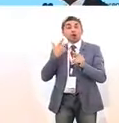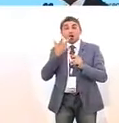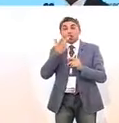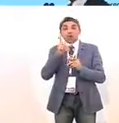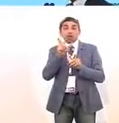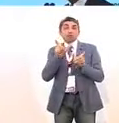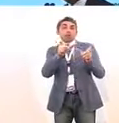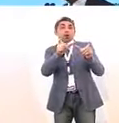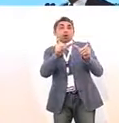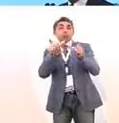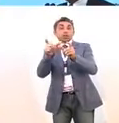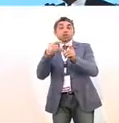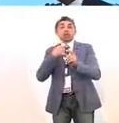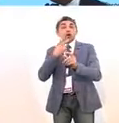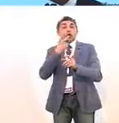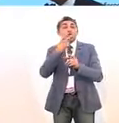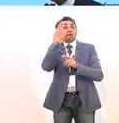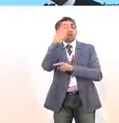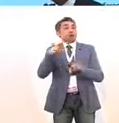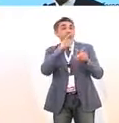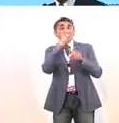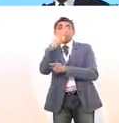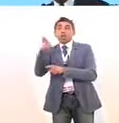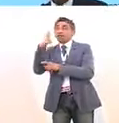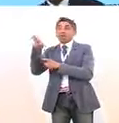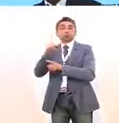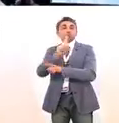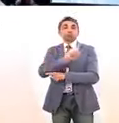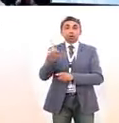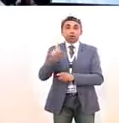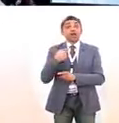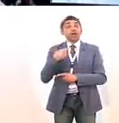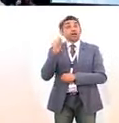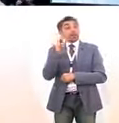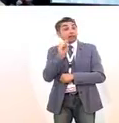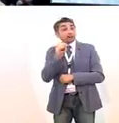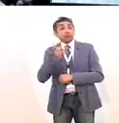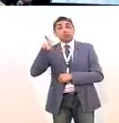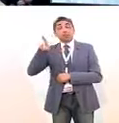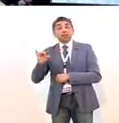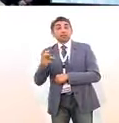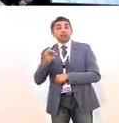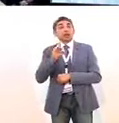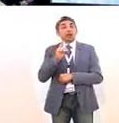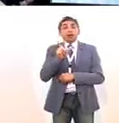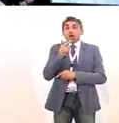veti. Io i veti non li metto e chiedo al PD di non mettere i veti nei confronti di nessuno,